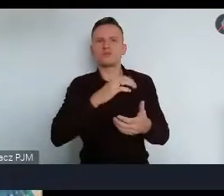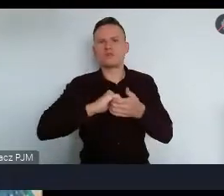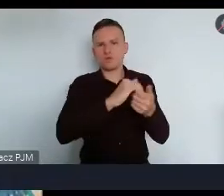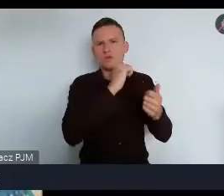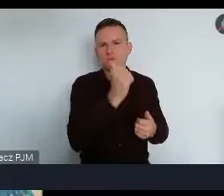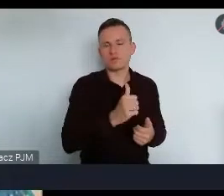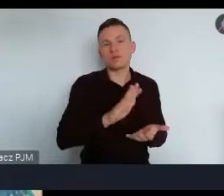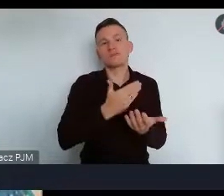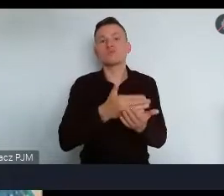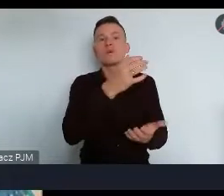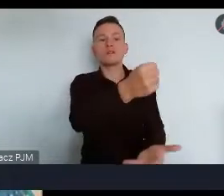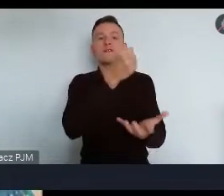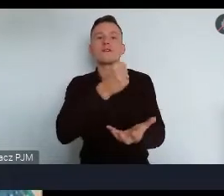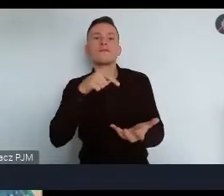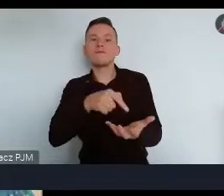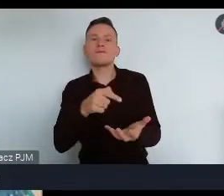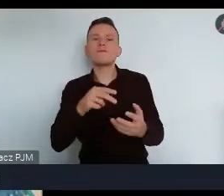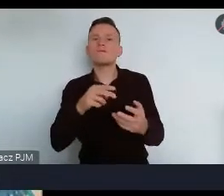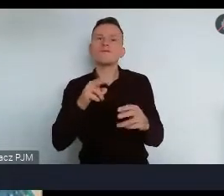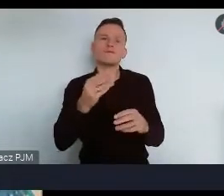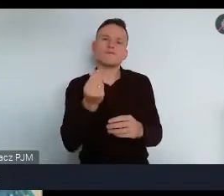które wymagają spełnienia pewnych kryteriów.